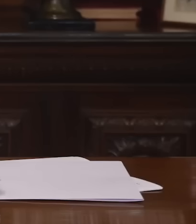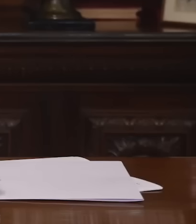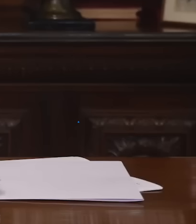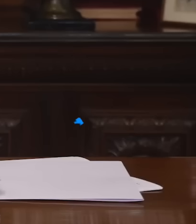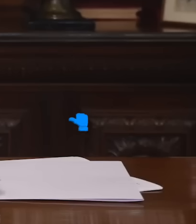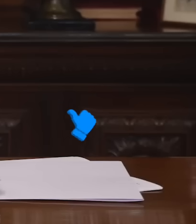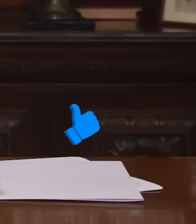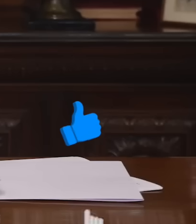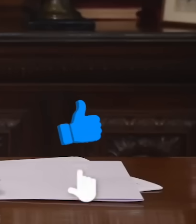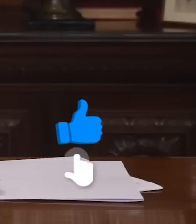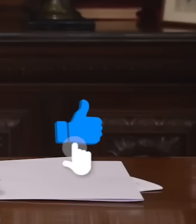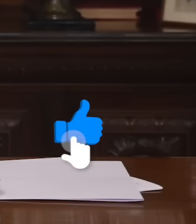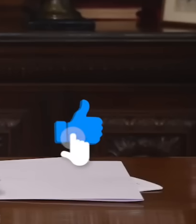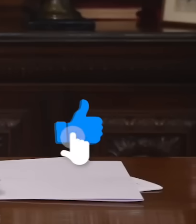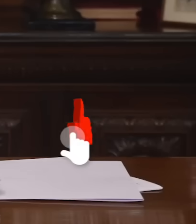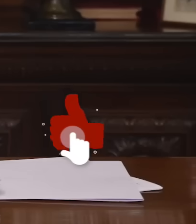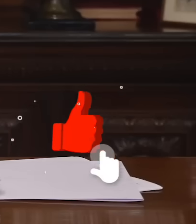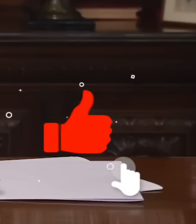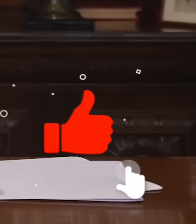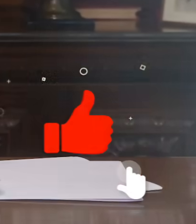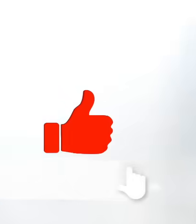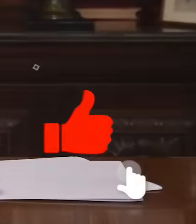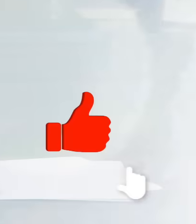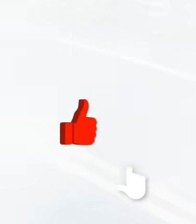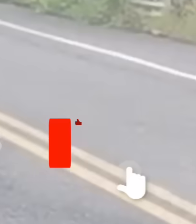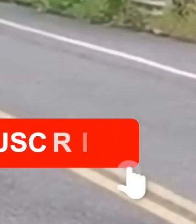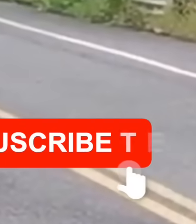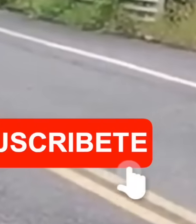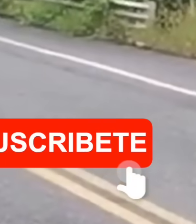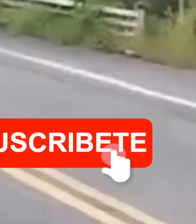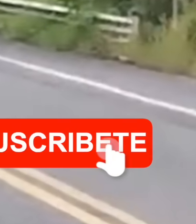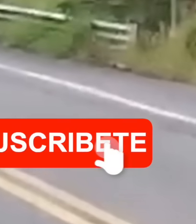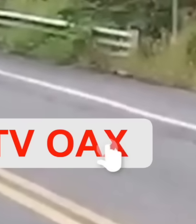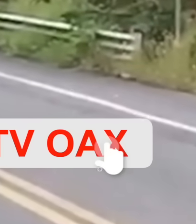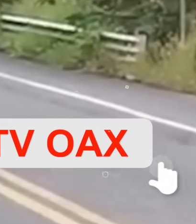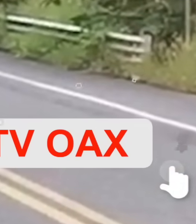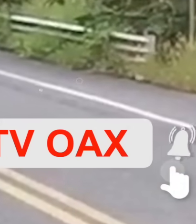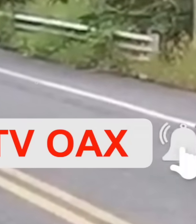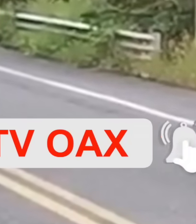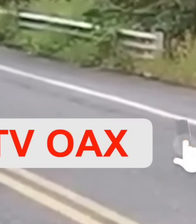Claudia Shin Pardo anunció varios proyectos de la Comisión Federal de Electricidad, incluyendo